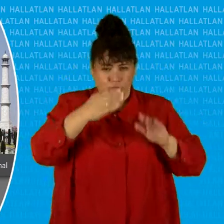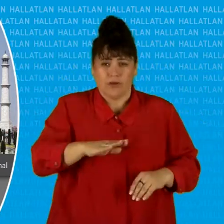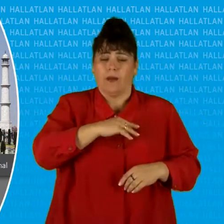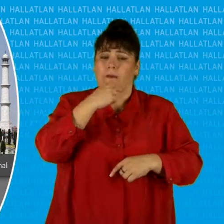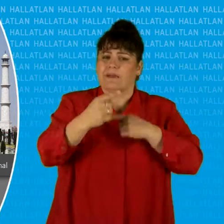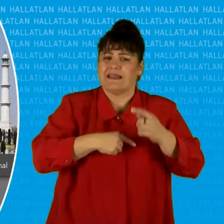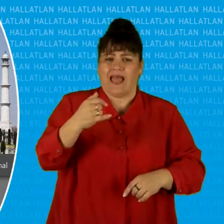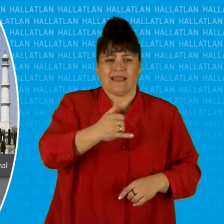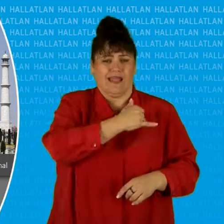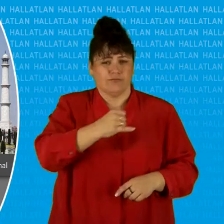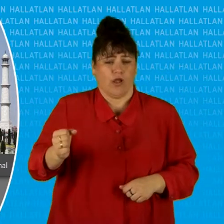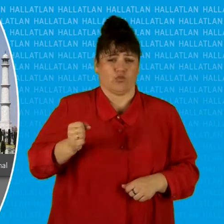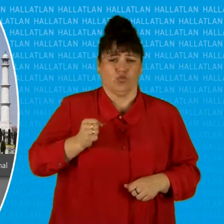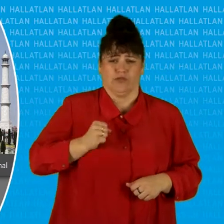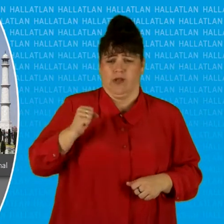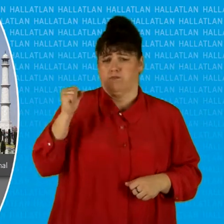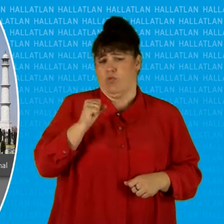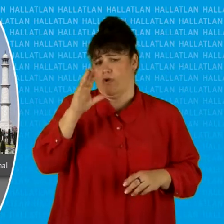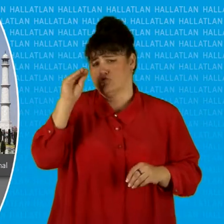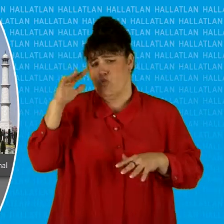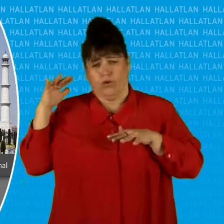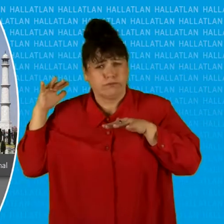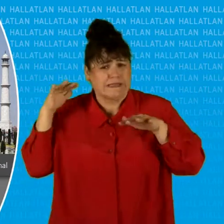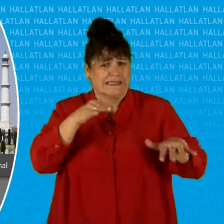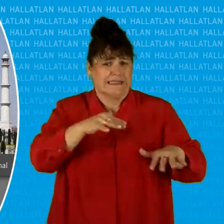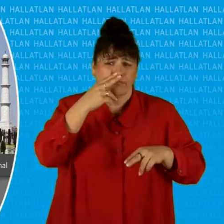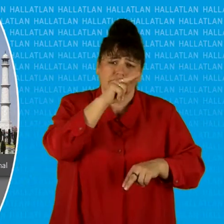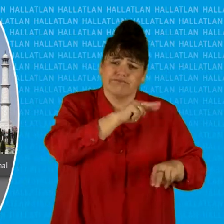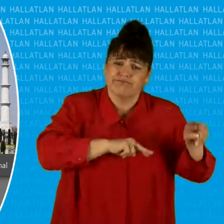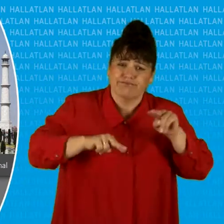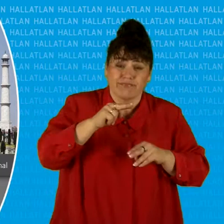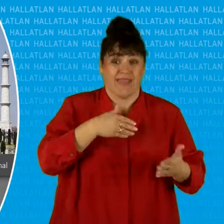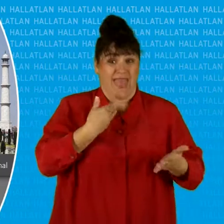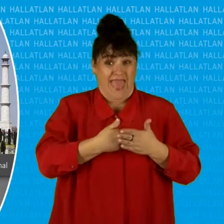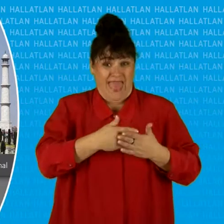minden évben turisták milliói látogatják,